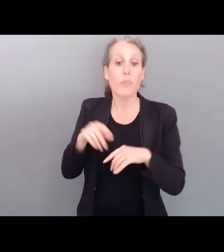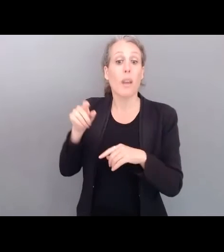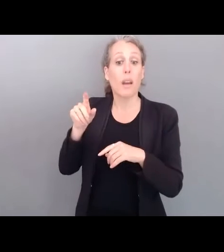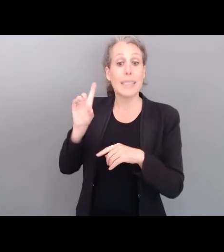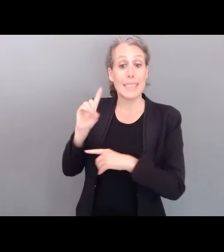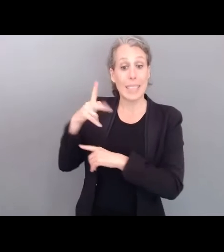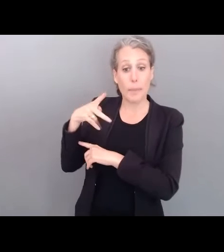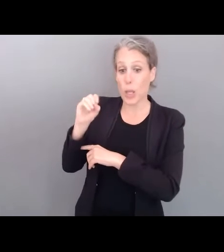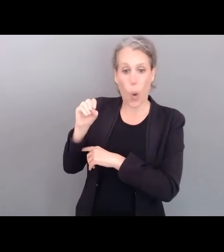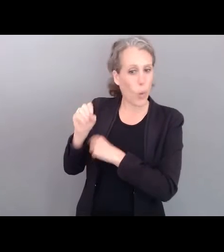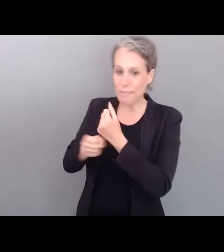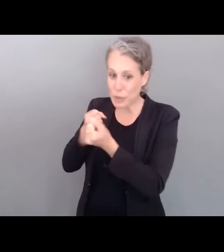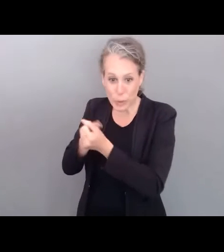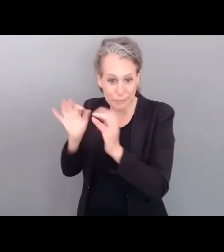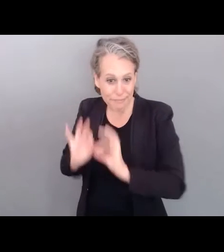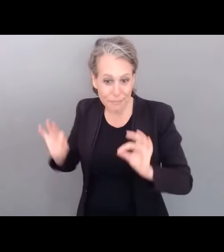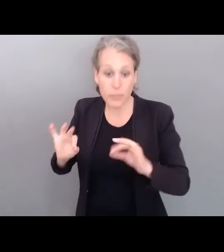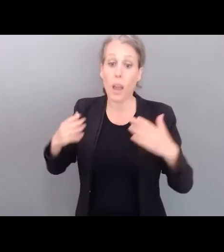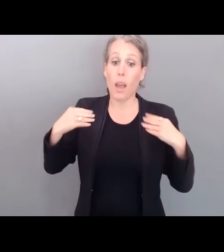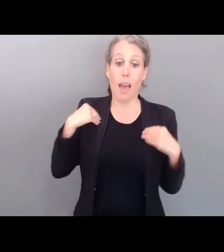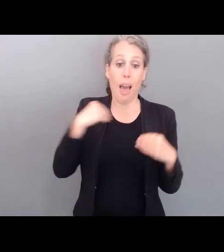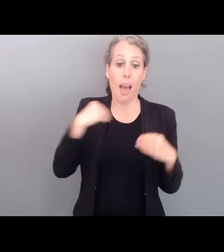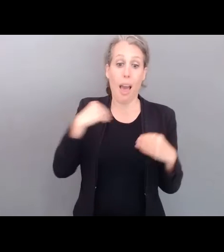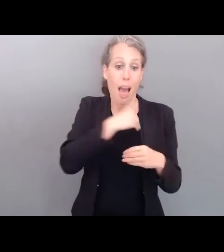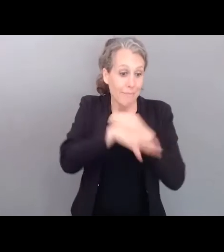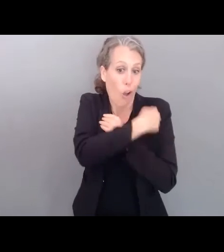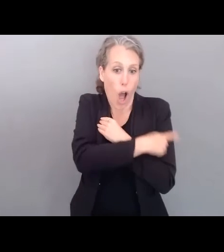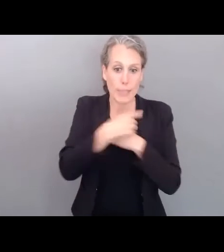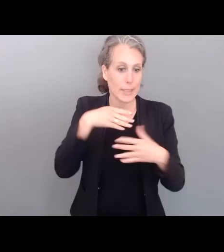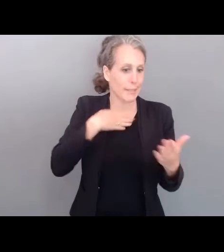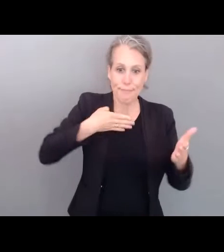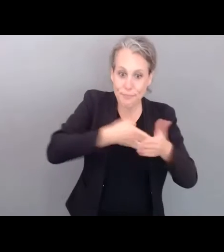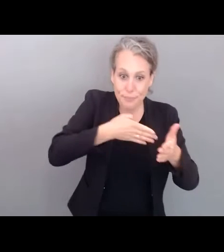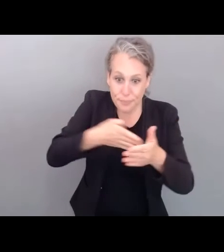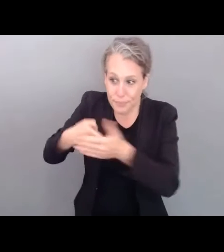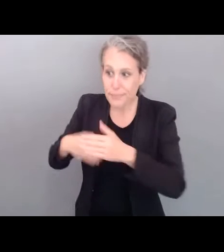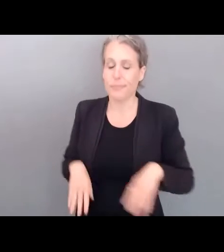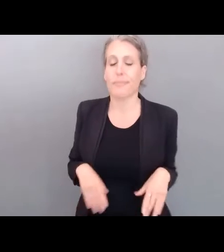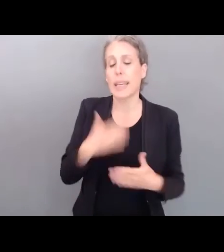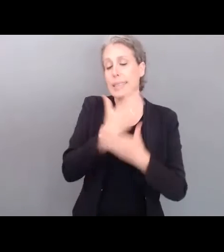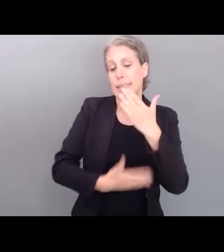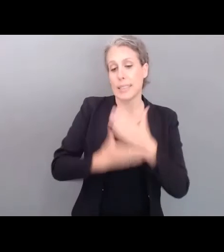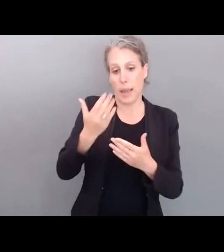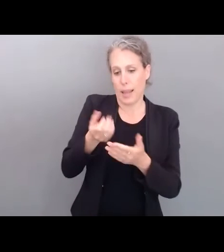esfuerzo de recuperación, así como el rol cambiante de las organizaciones de personas con